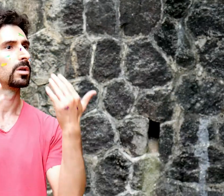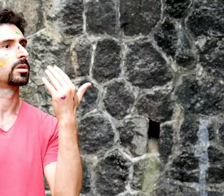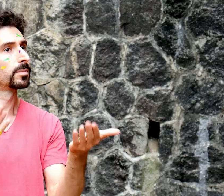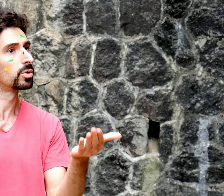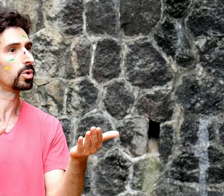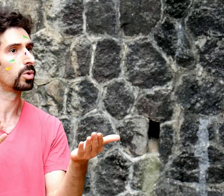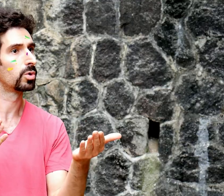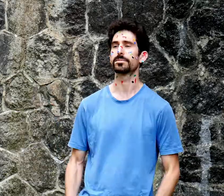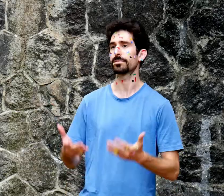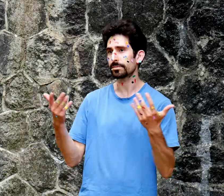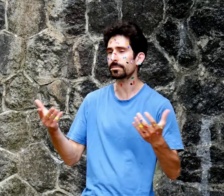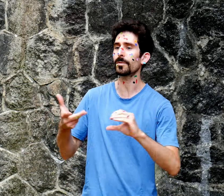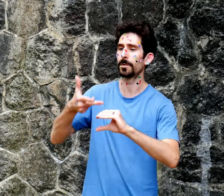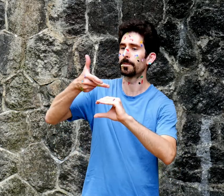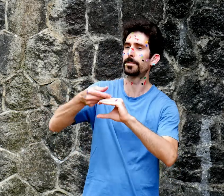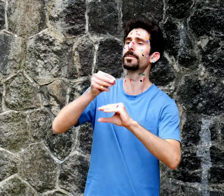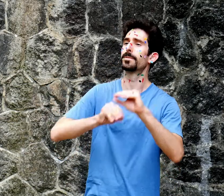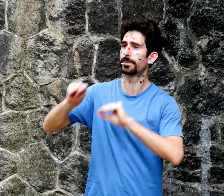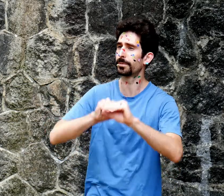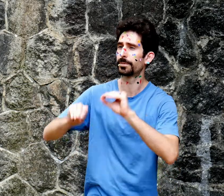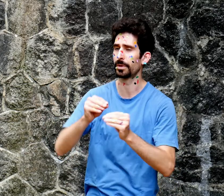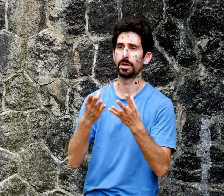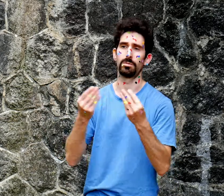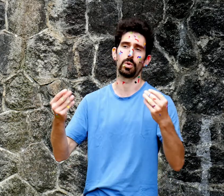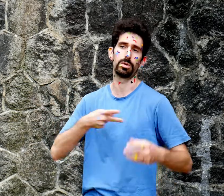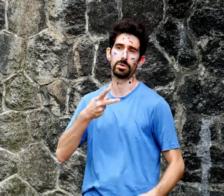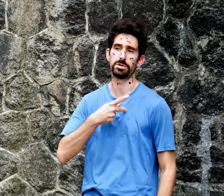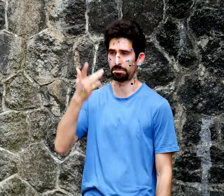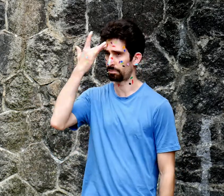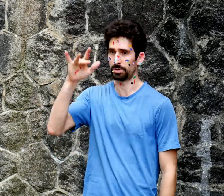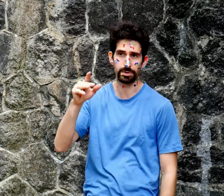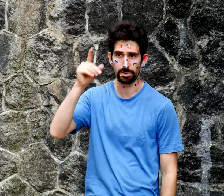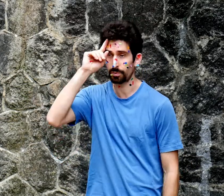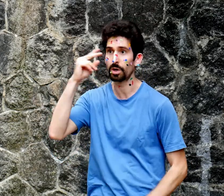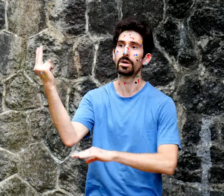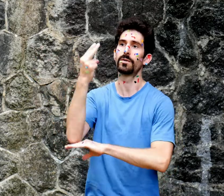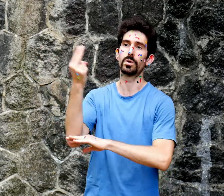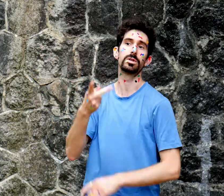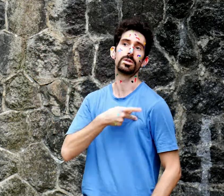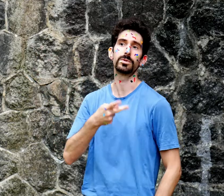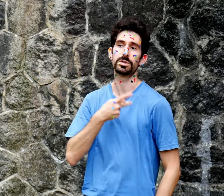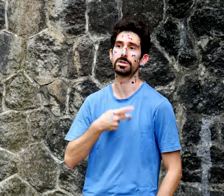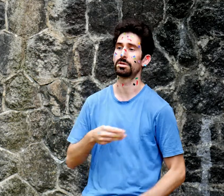Et maintenant ? Alors, beaucoup de médecins, ne connaissent pas la phagothérapie car elle n'est pas enseignée